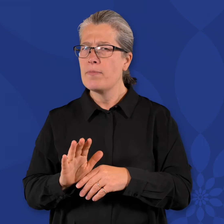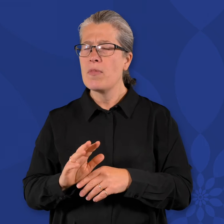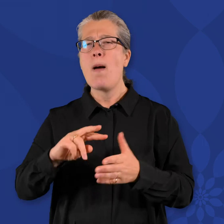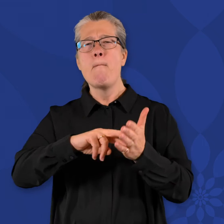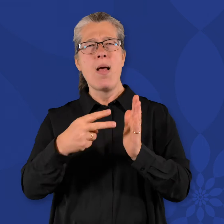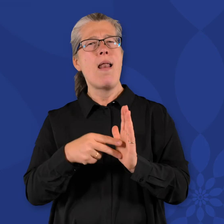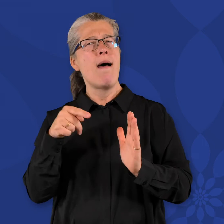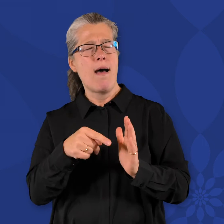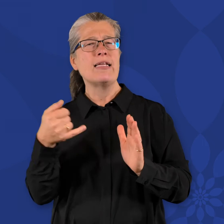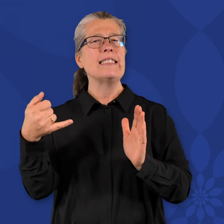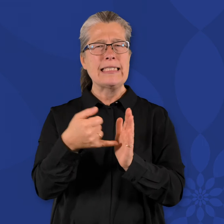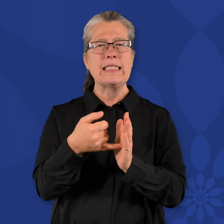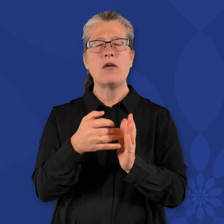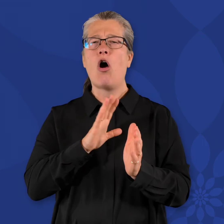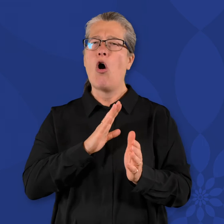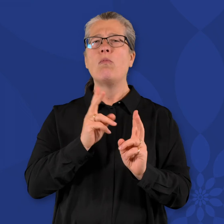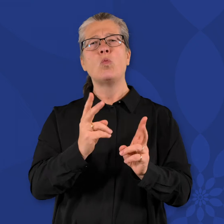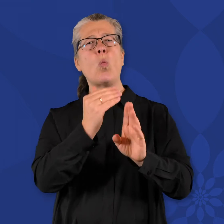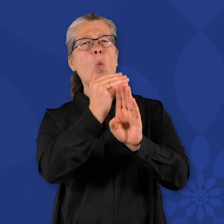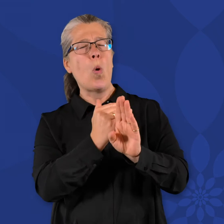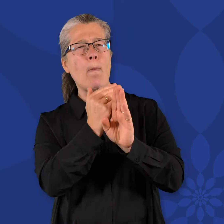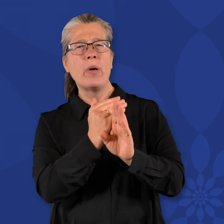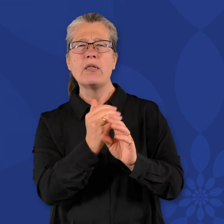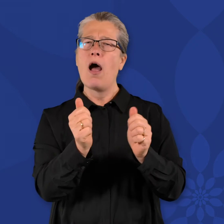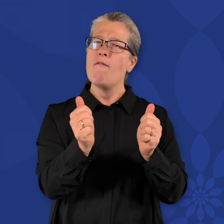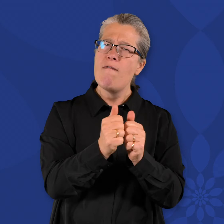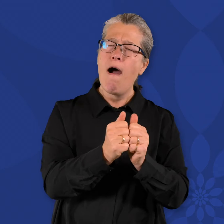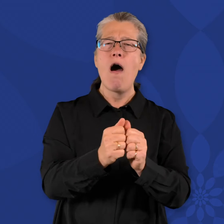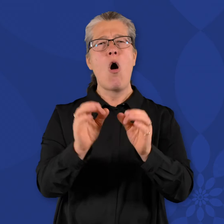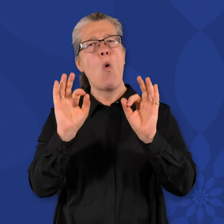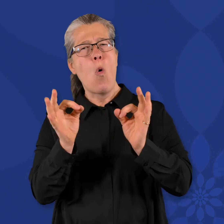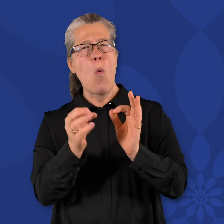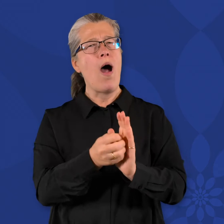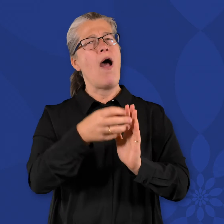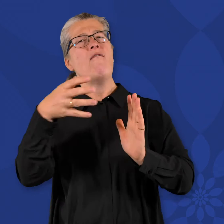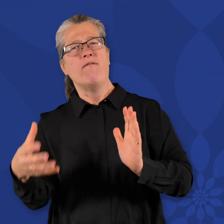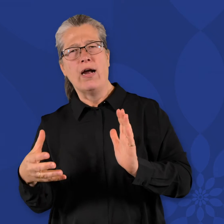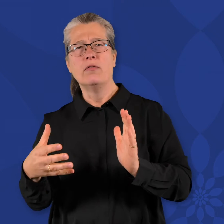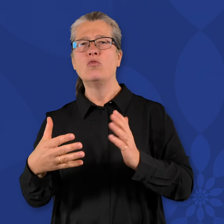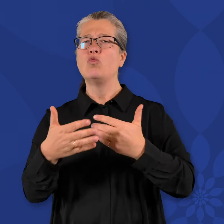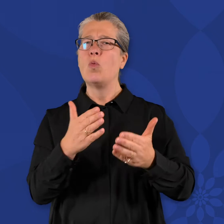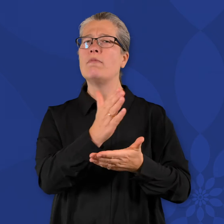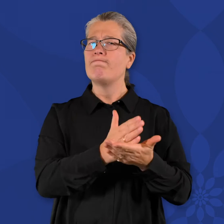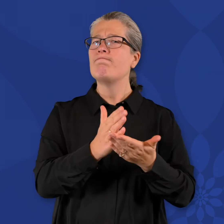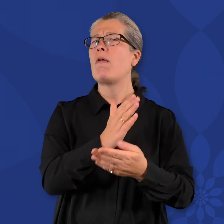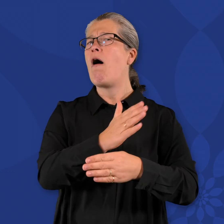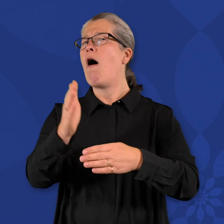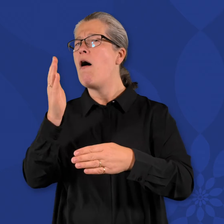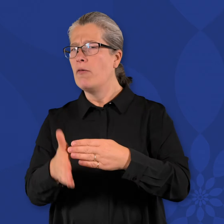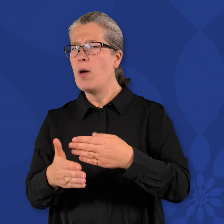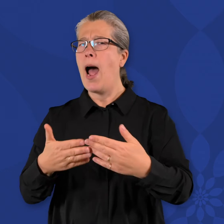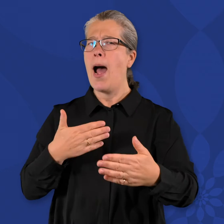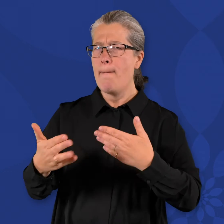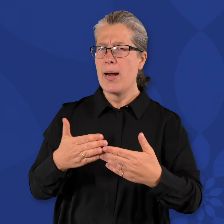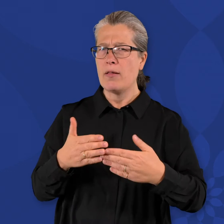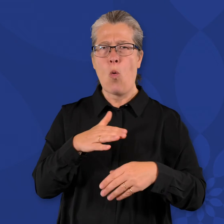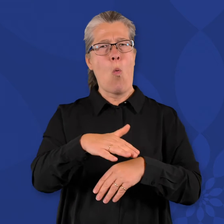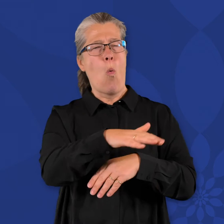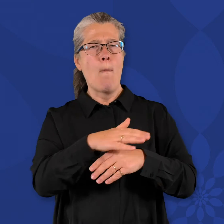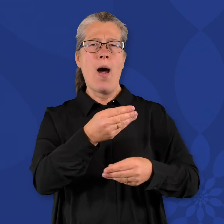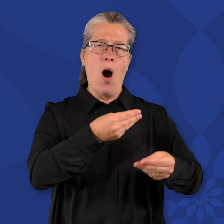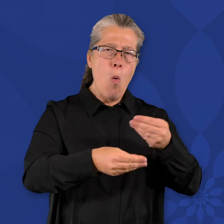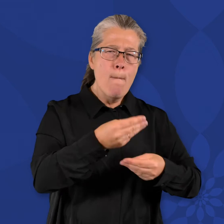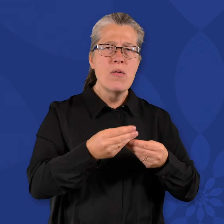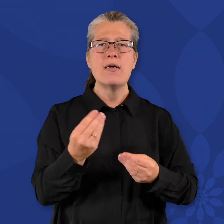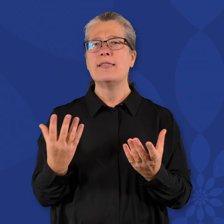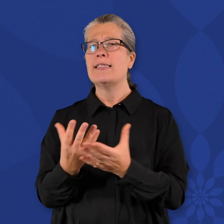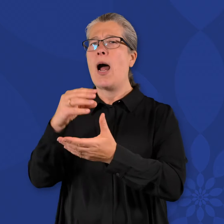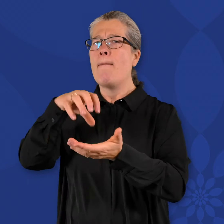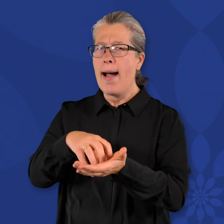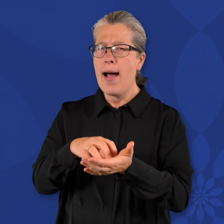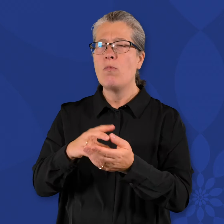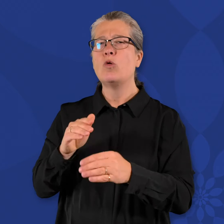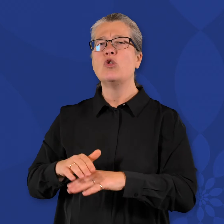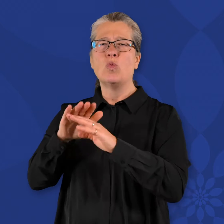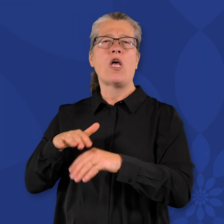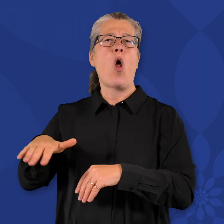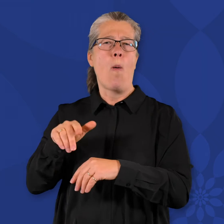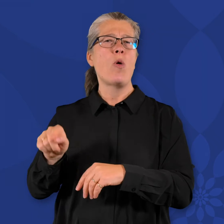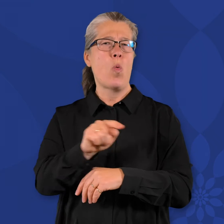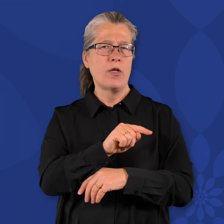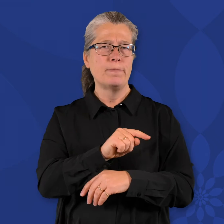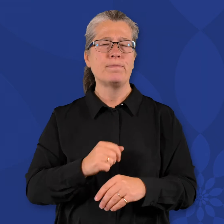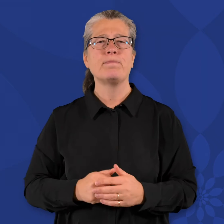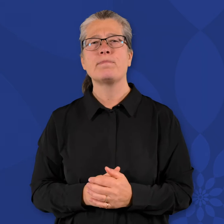Planen beaktar avvecklingens ekonomiska, samhälleliga och sociala konsekvenser.